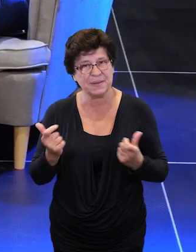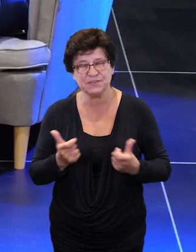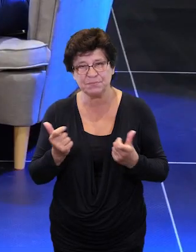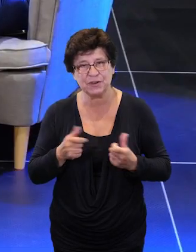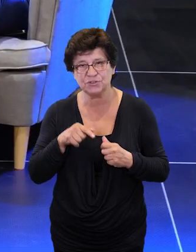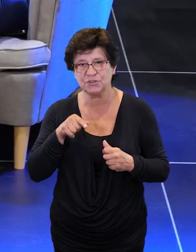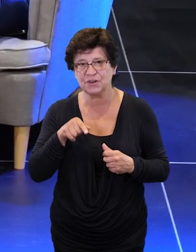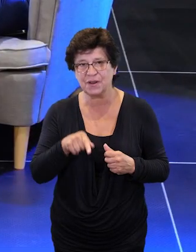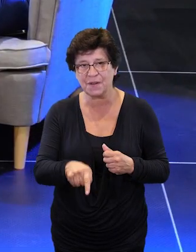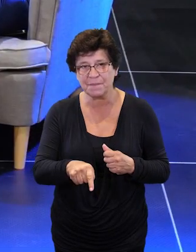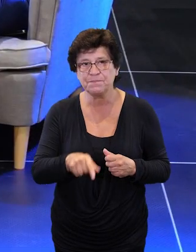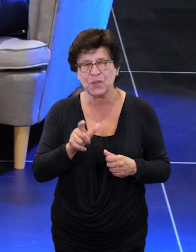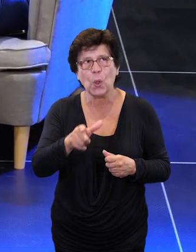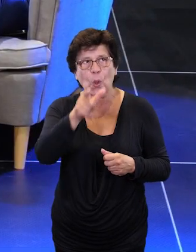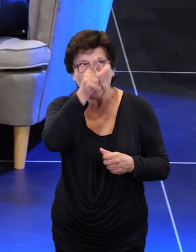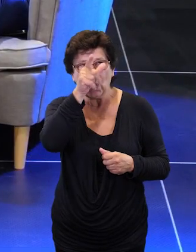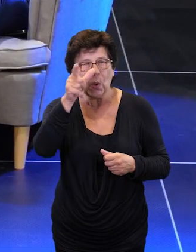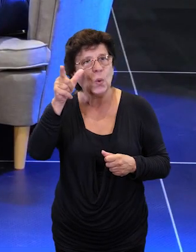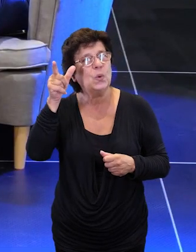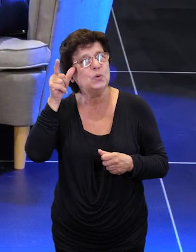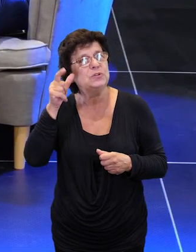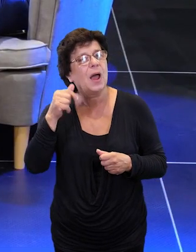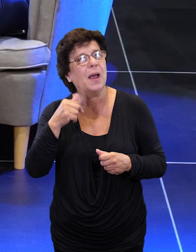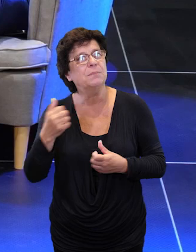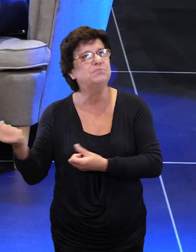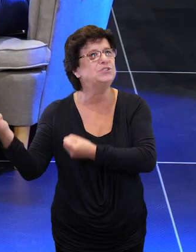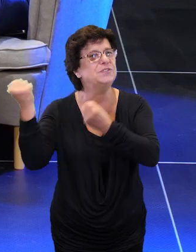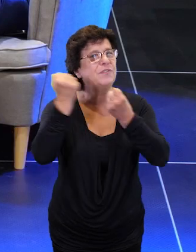ludzie przywożą, bo ktoś coś podszepnął.